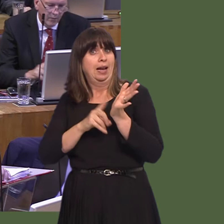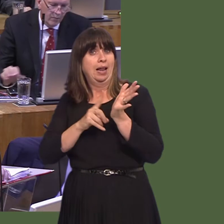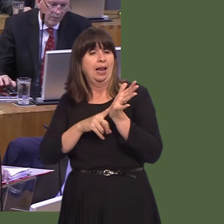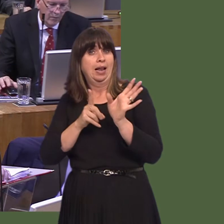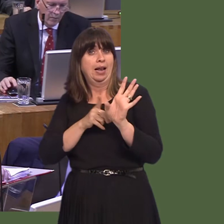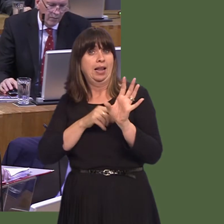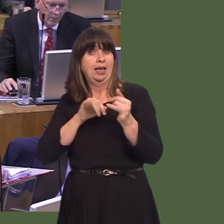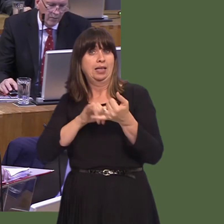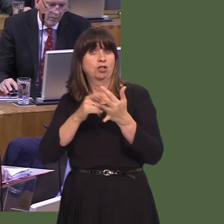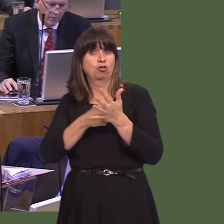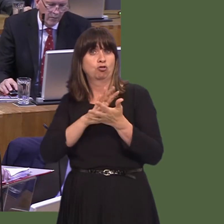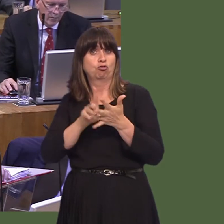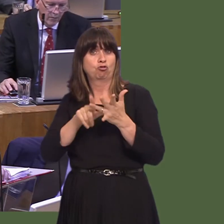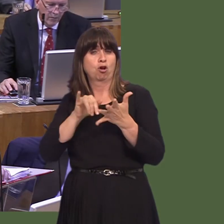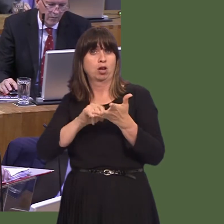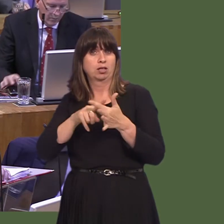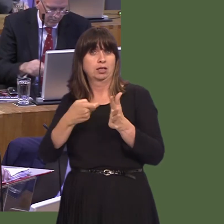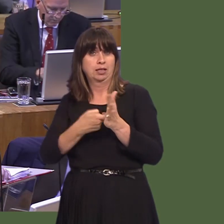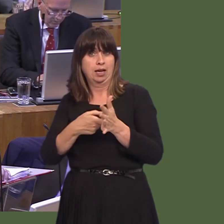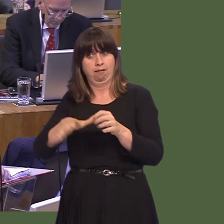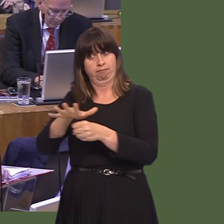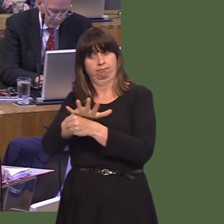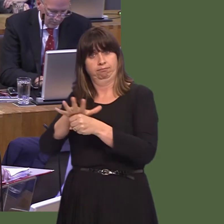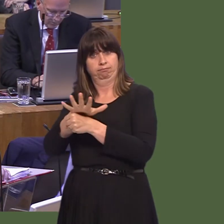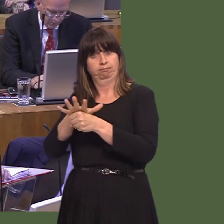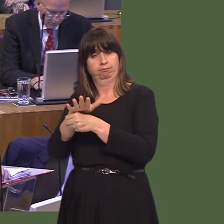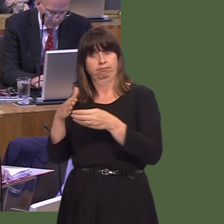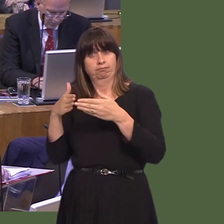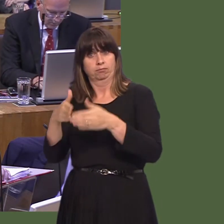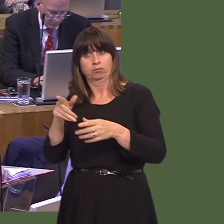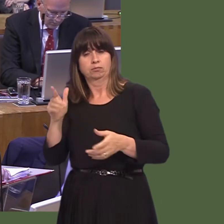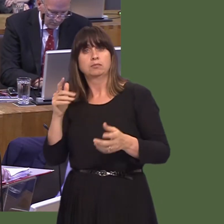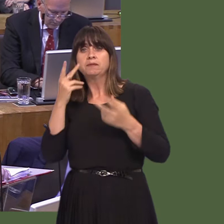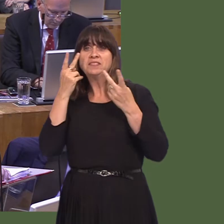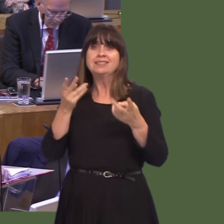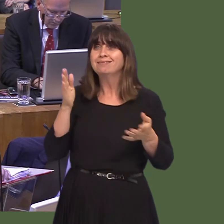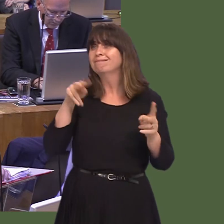Ond, wrth gwrs, byddai unrhyw fath o fÏd yn gorfod dod i'r Llywodraeth er mwyn gweld